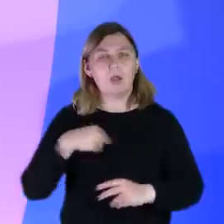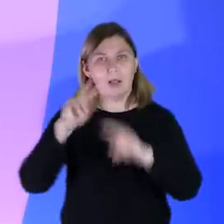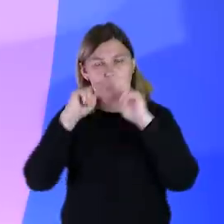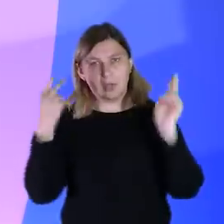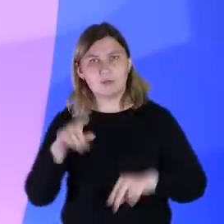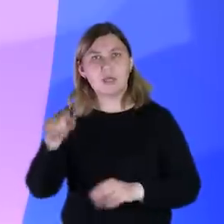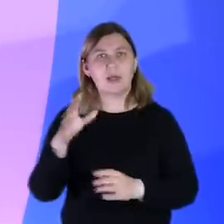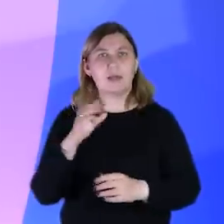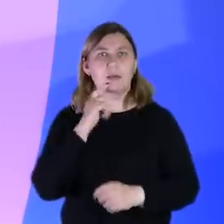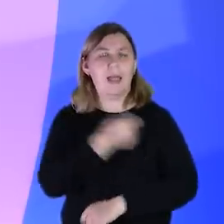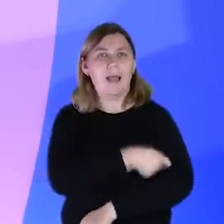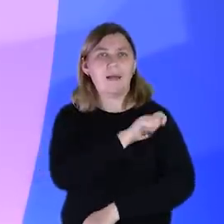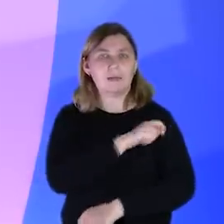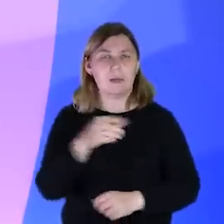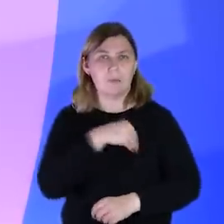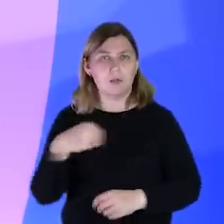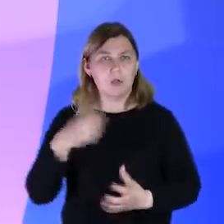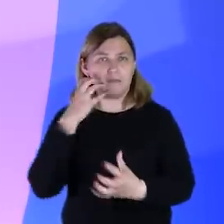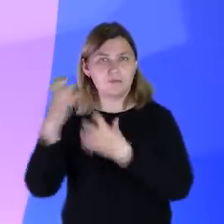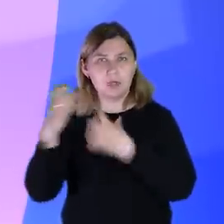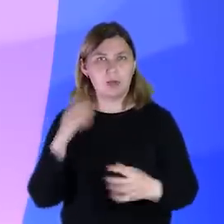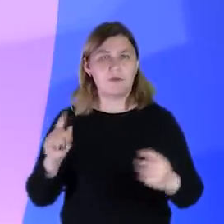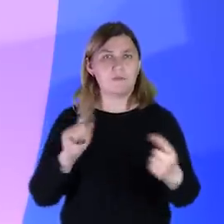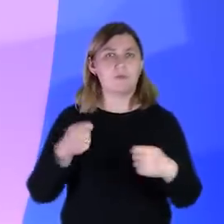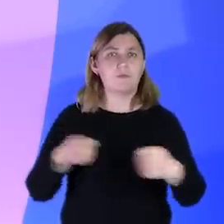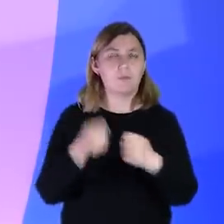polskiego wywiadu, współpracujący z Korpusem Ochrony Pogranicza, gdzieś usytuowany